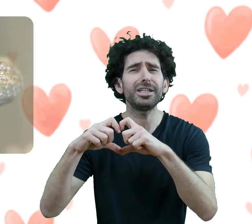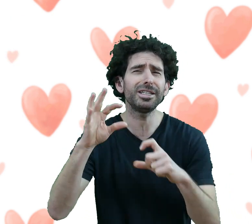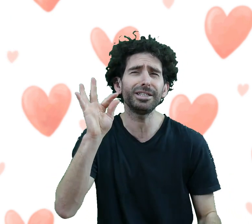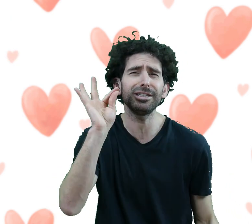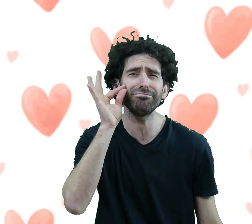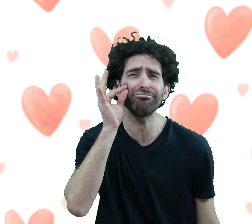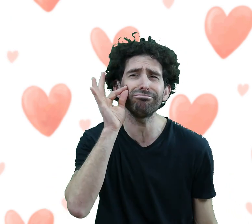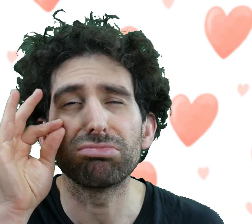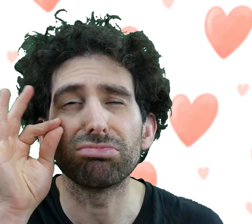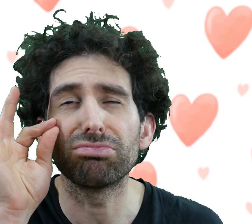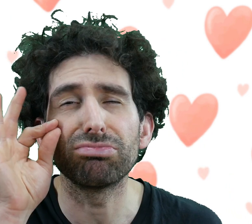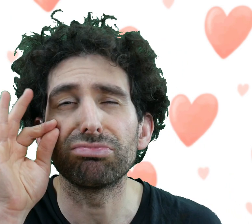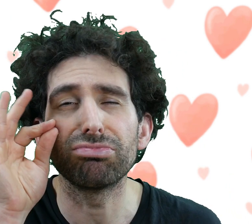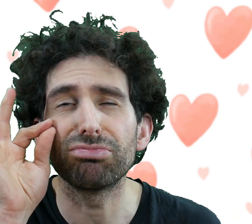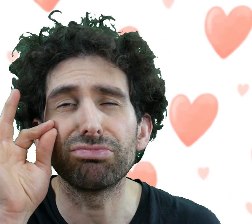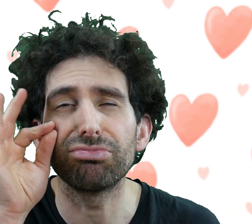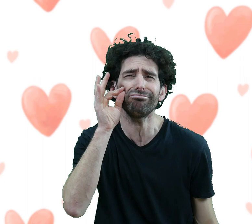Comme c'est mignon !